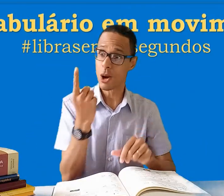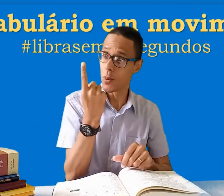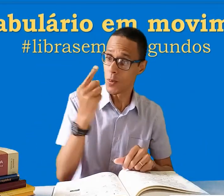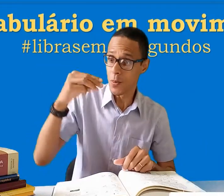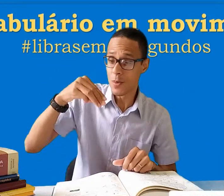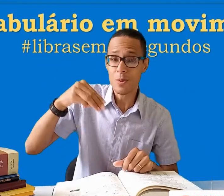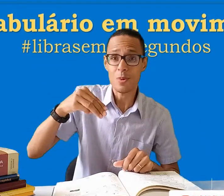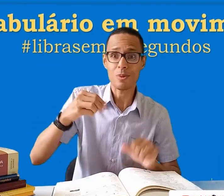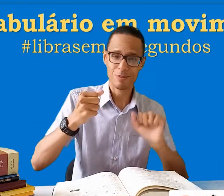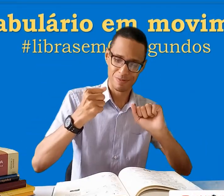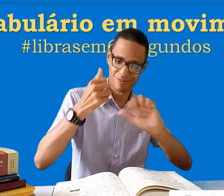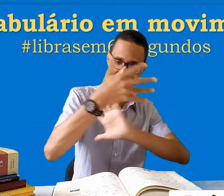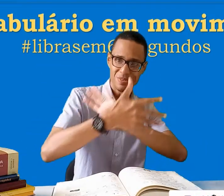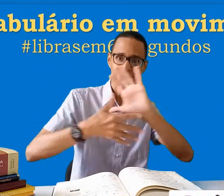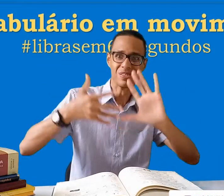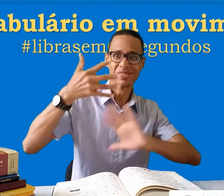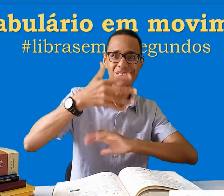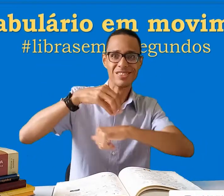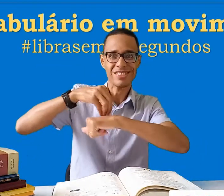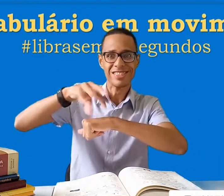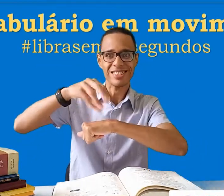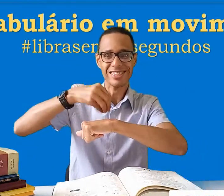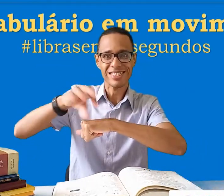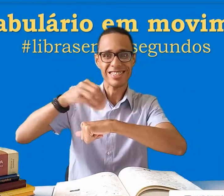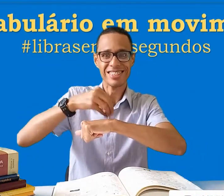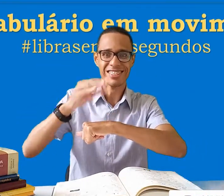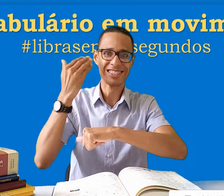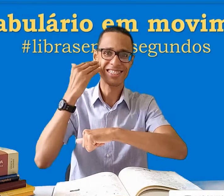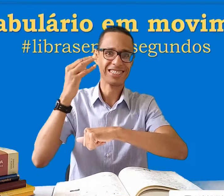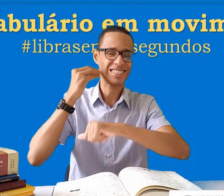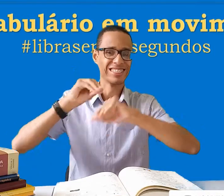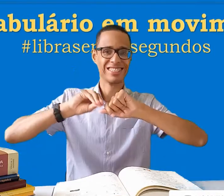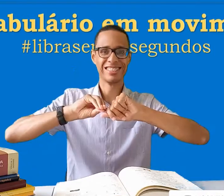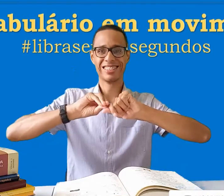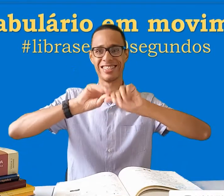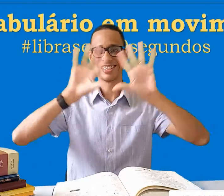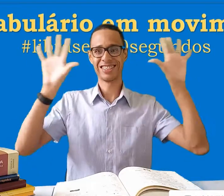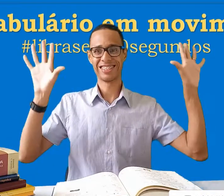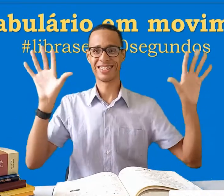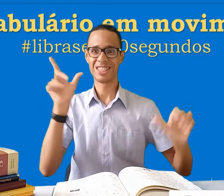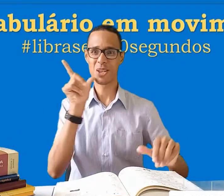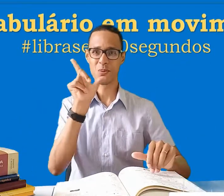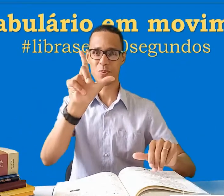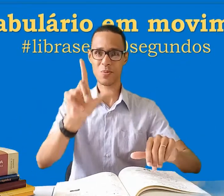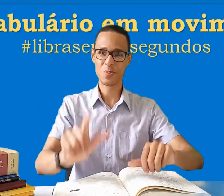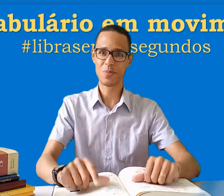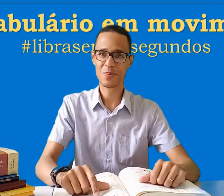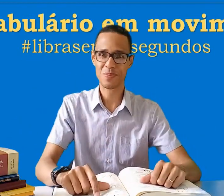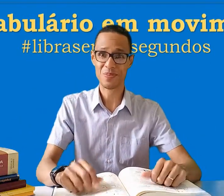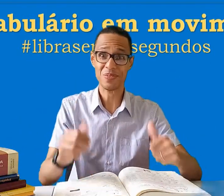Irei compartilhar os sinais e você vai aprender e compreender em apenas 1 minuto!